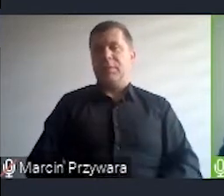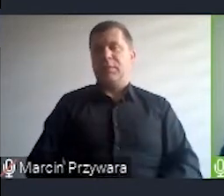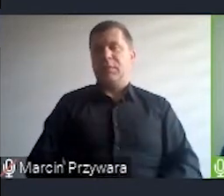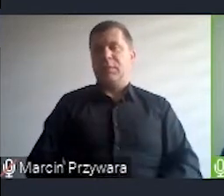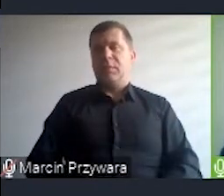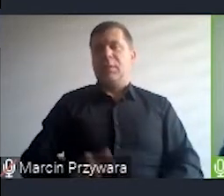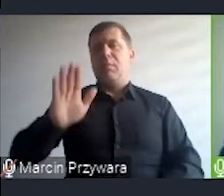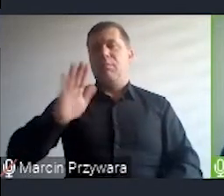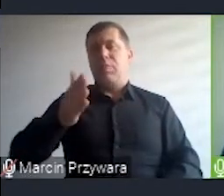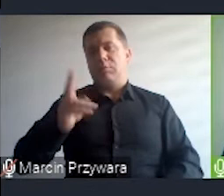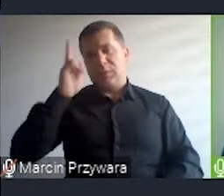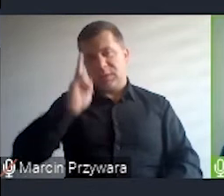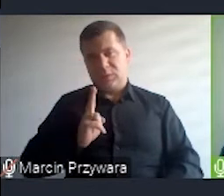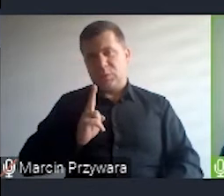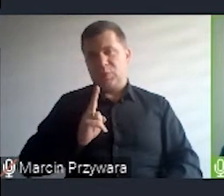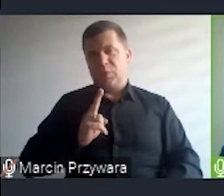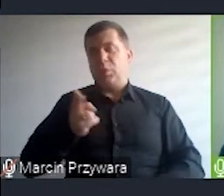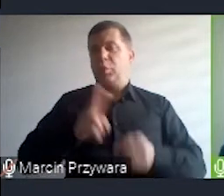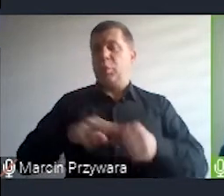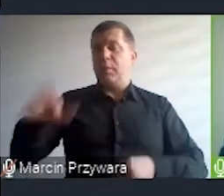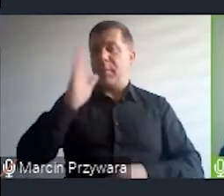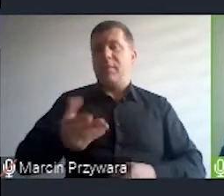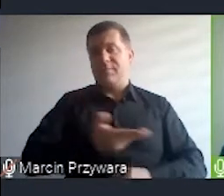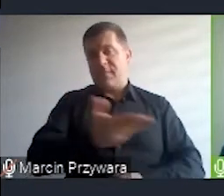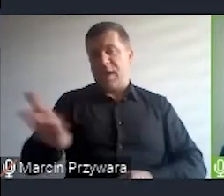Podmiotom, instytucjom, które będą Państwa kontrolować,